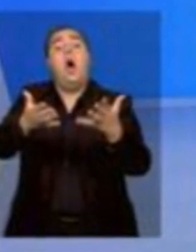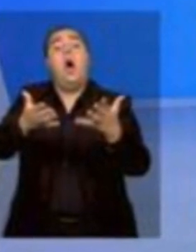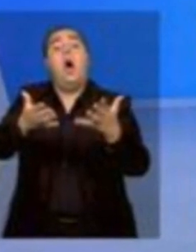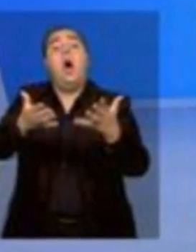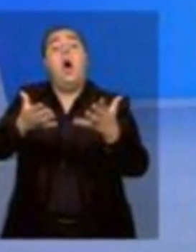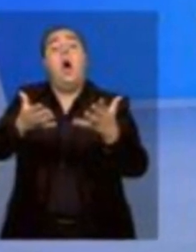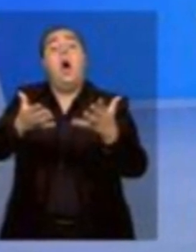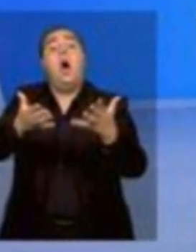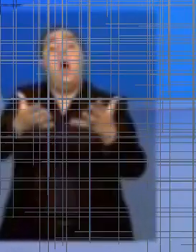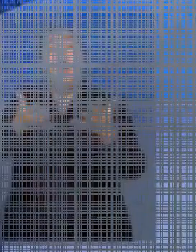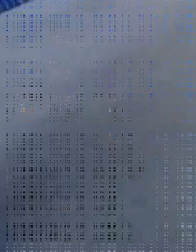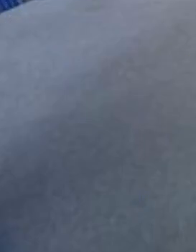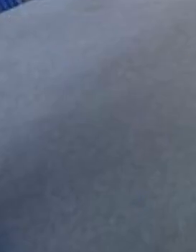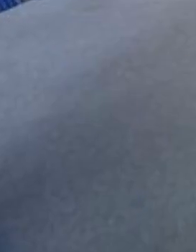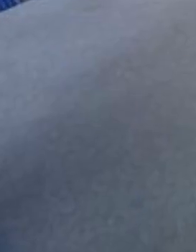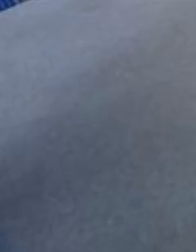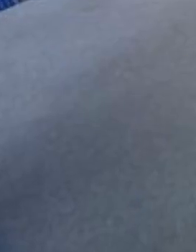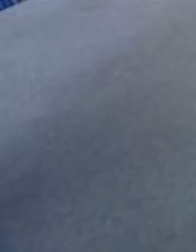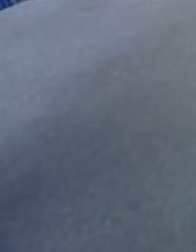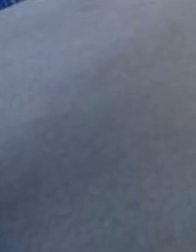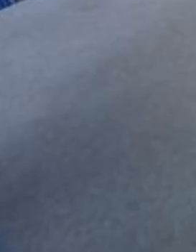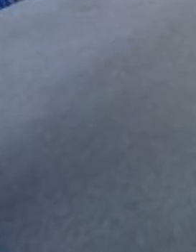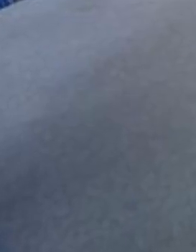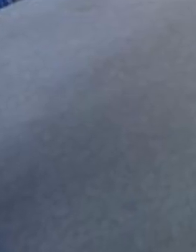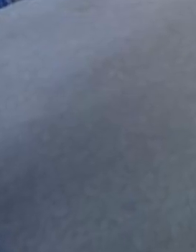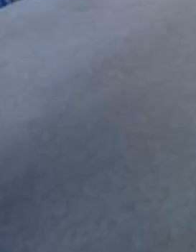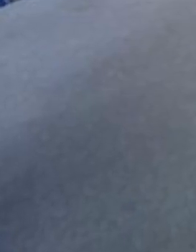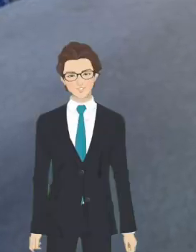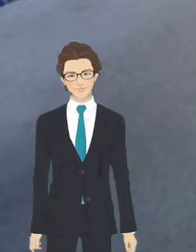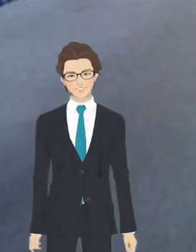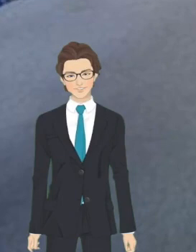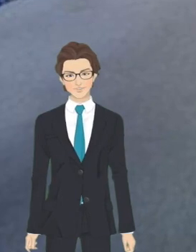Haddad pergunta sobre transparência da atividade policial